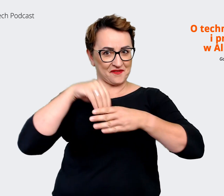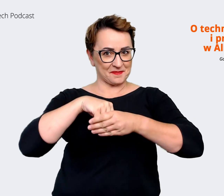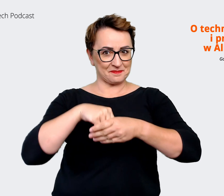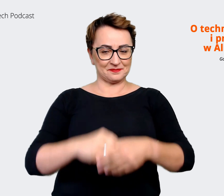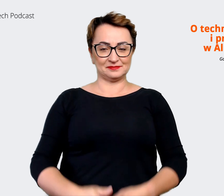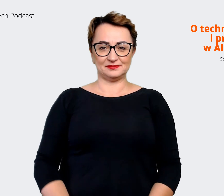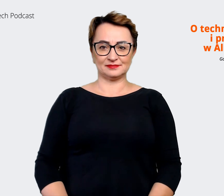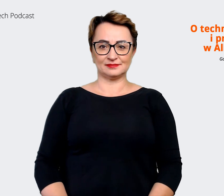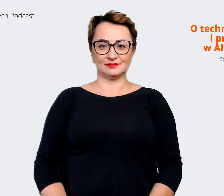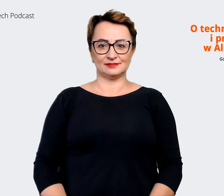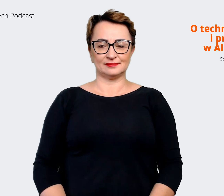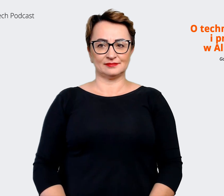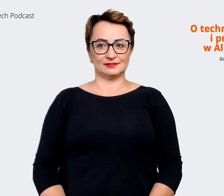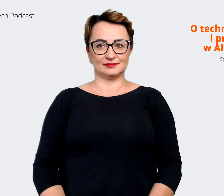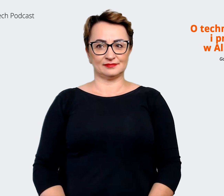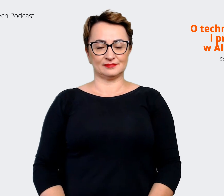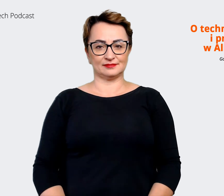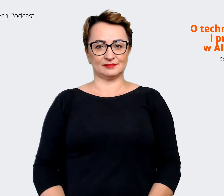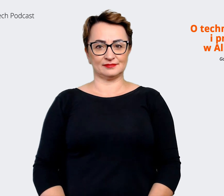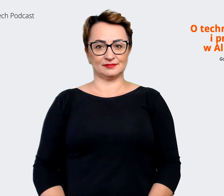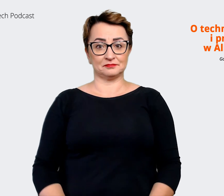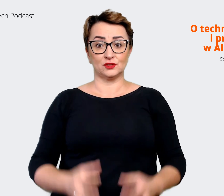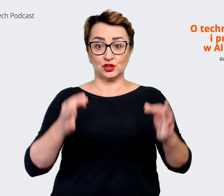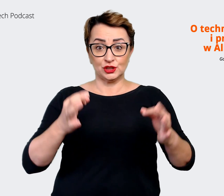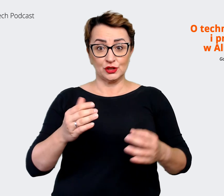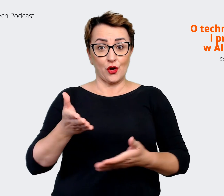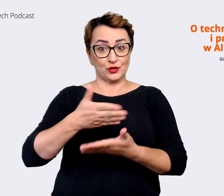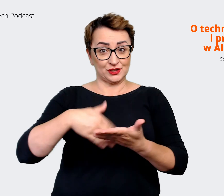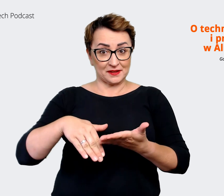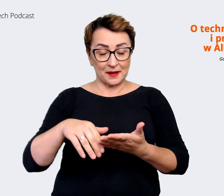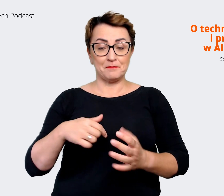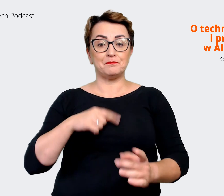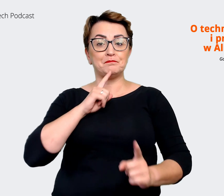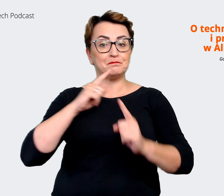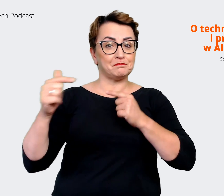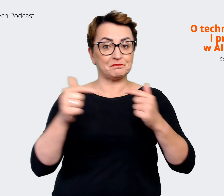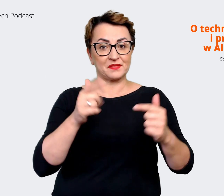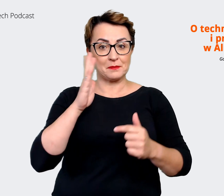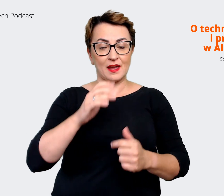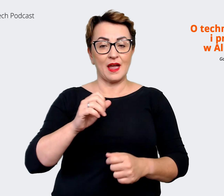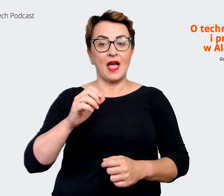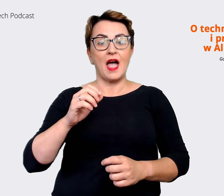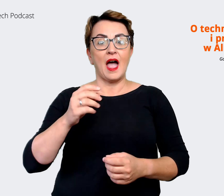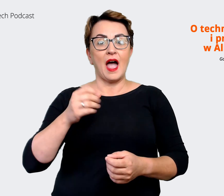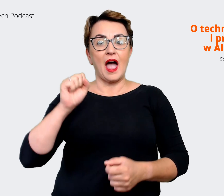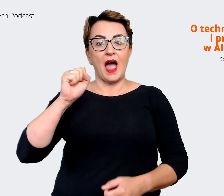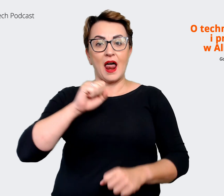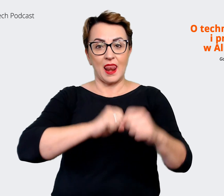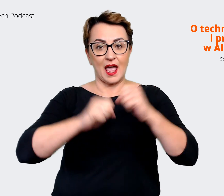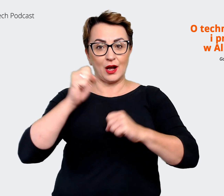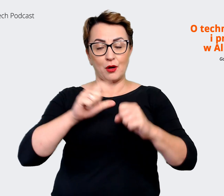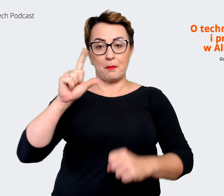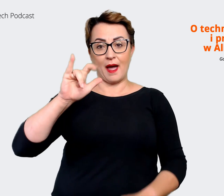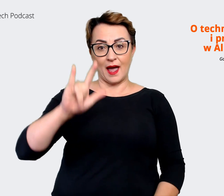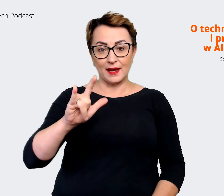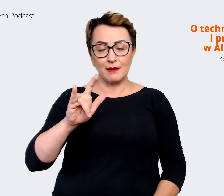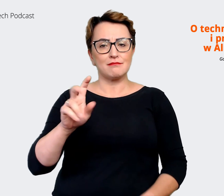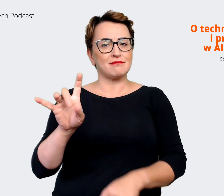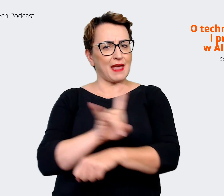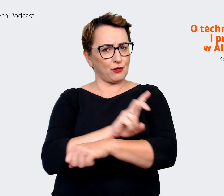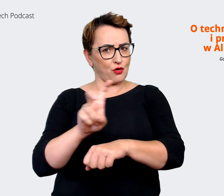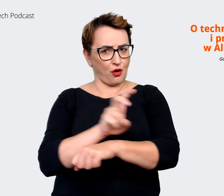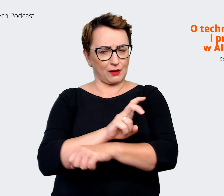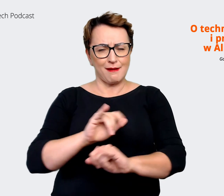W dzisiejszym odcinku porozmawiamy o Allegro Pay w kontekście technologicznym. Jaka jest